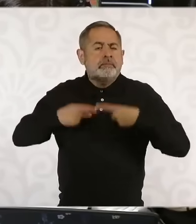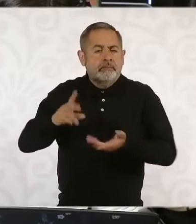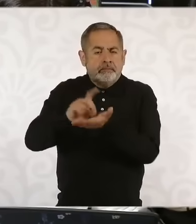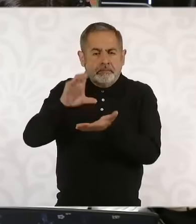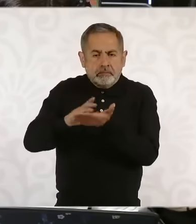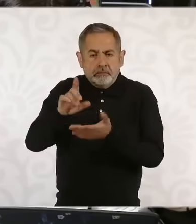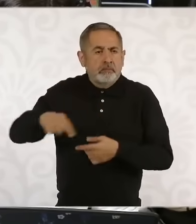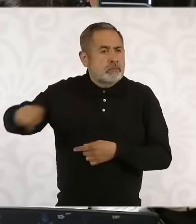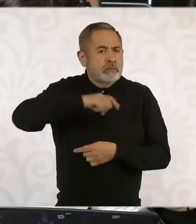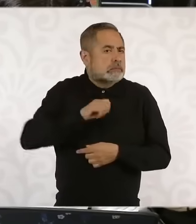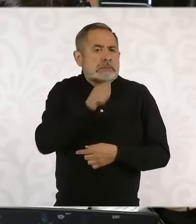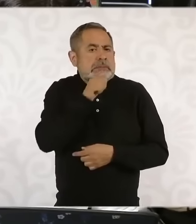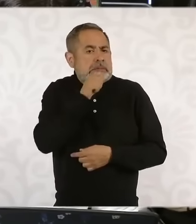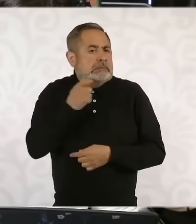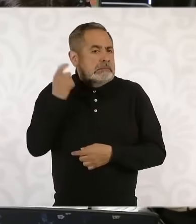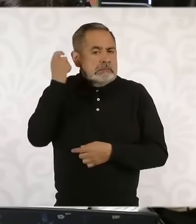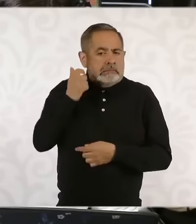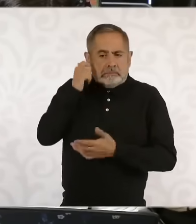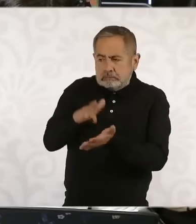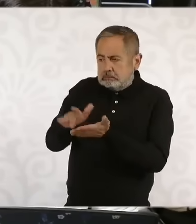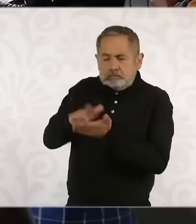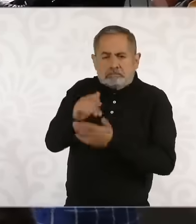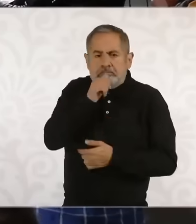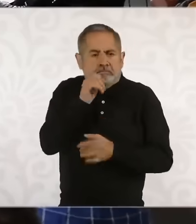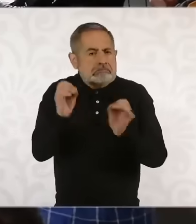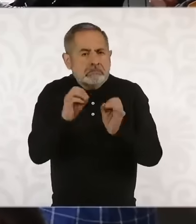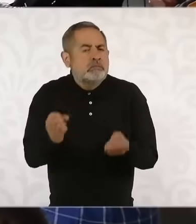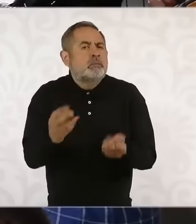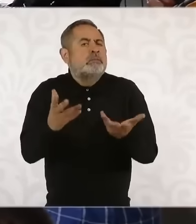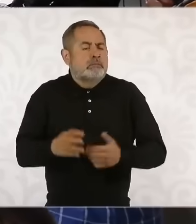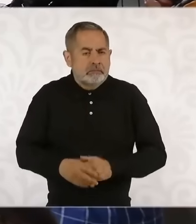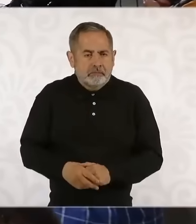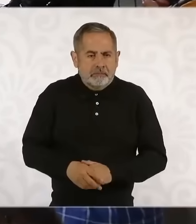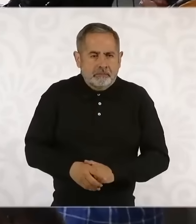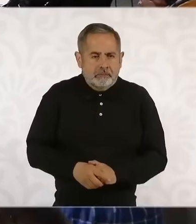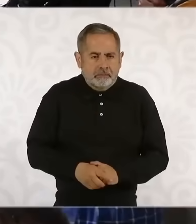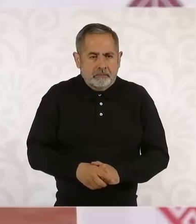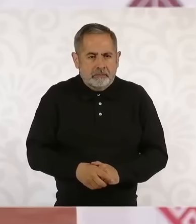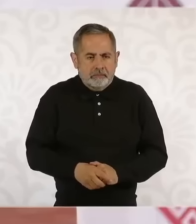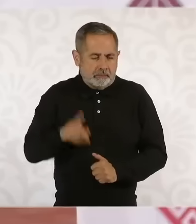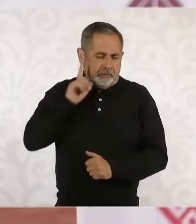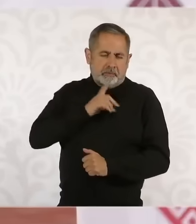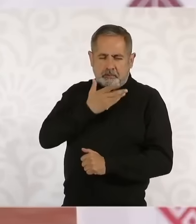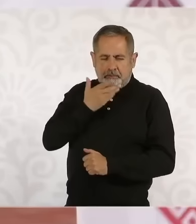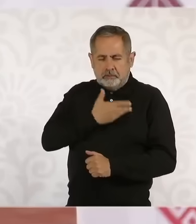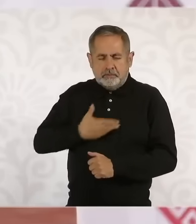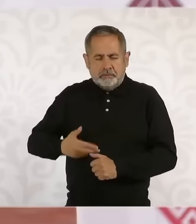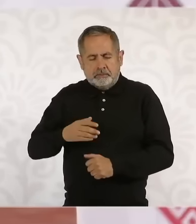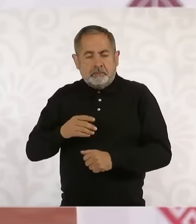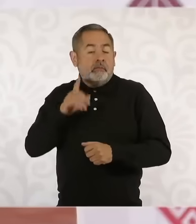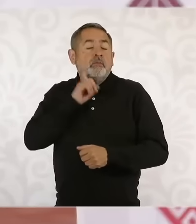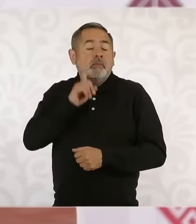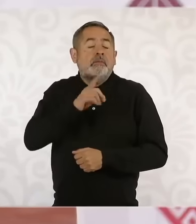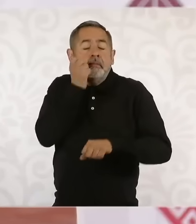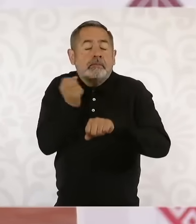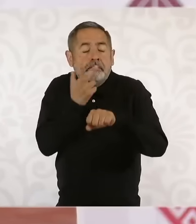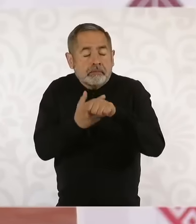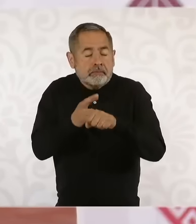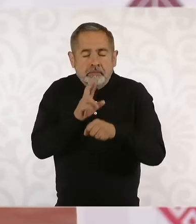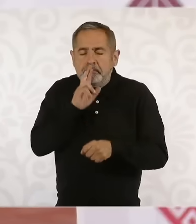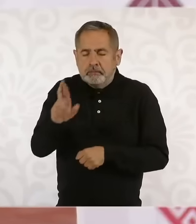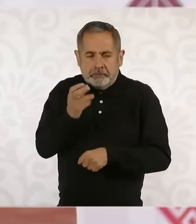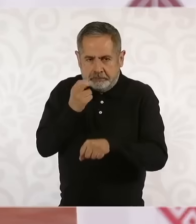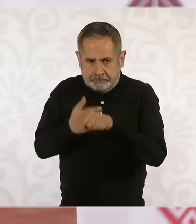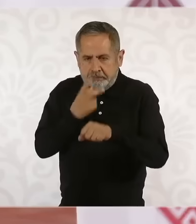recibiendo este este apoyo? Estamos hablando de cerca de 800,000 personas en estos estados,